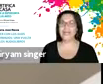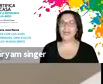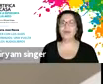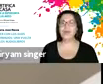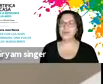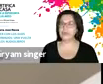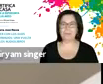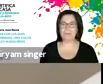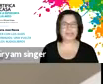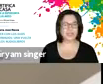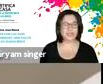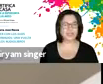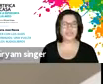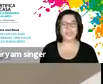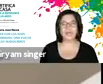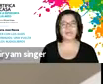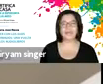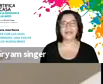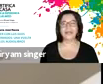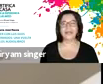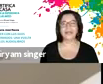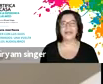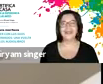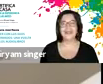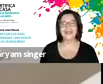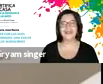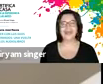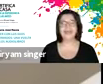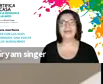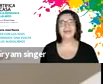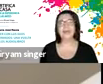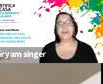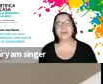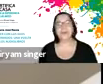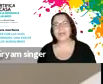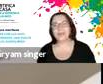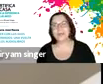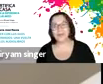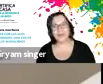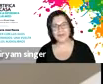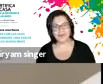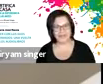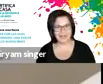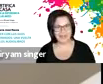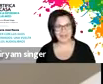de estas preciosas gráficas que han venido acompañándonos desde que lanzamos